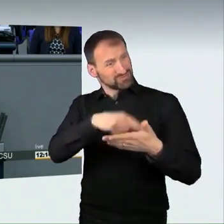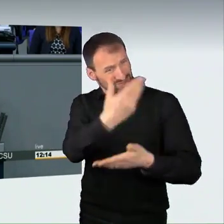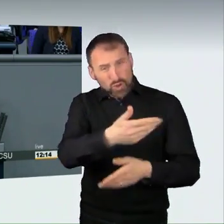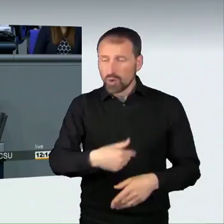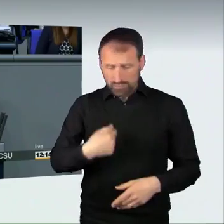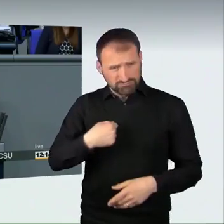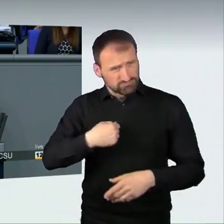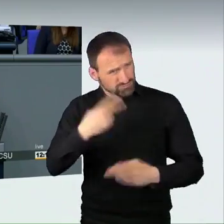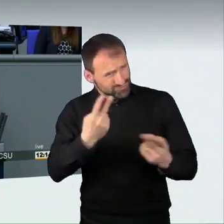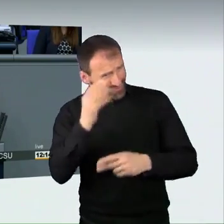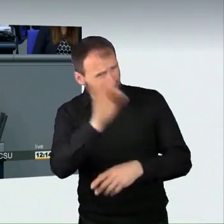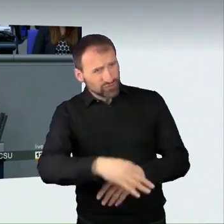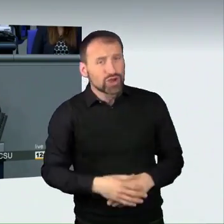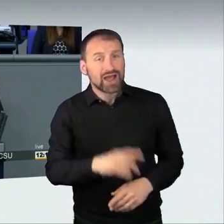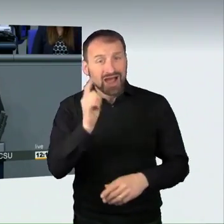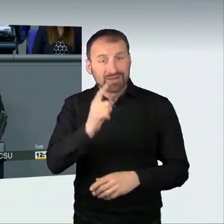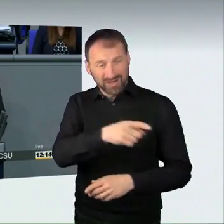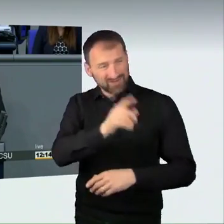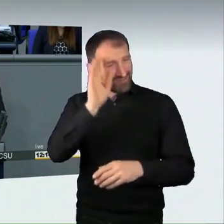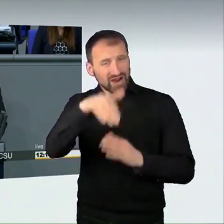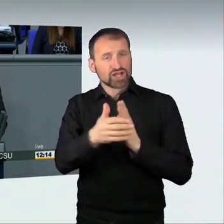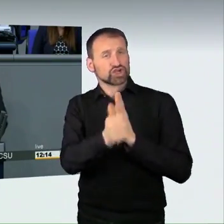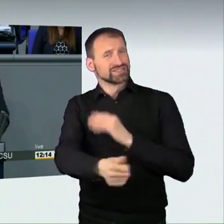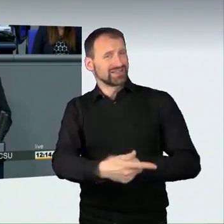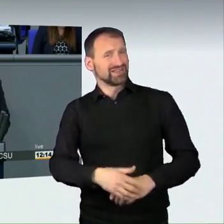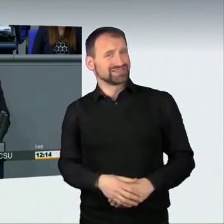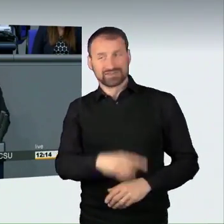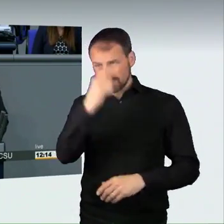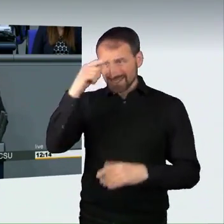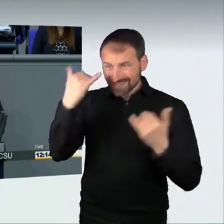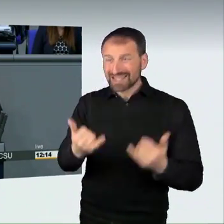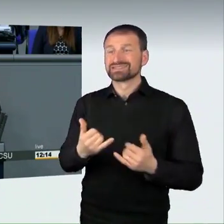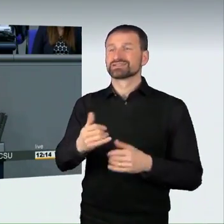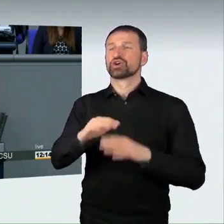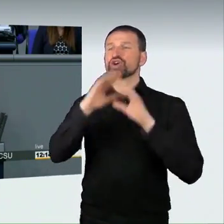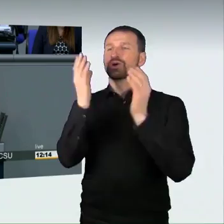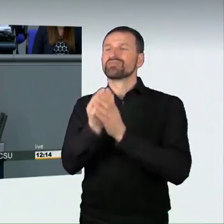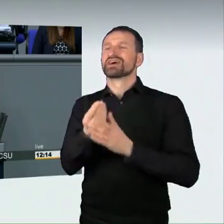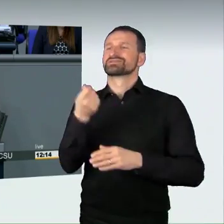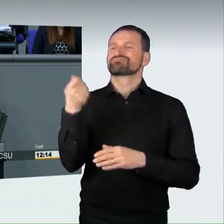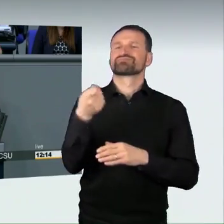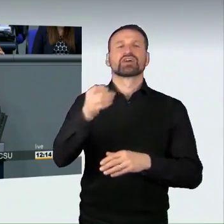Wozu würde das, was Sie jetzt hier vorschlagen, nämlich die Ausnahmen für die umfassende Modernisierung abzuschaffen und bei der Modernisierungsmieterhöhung